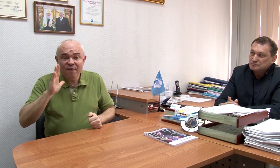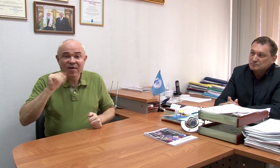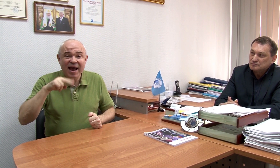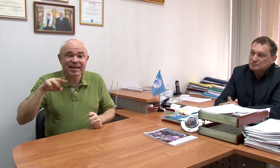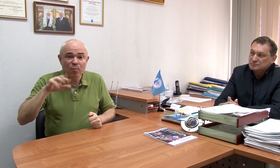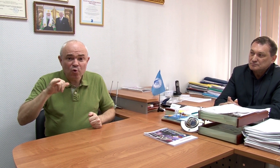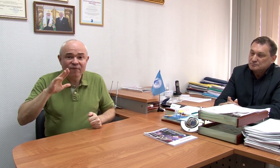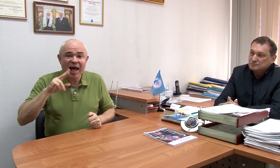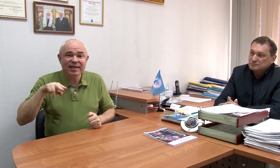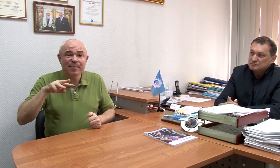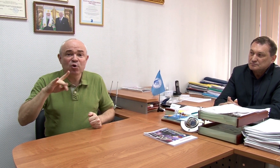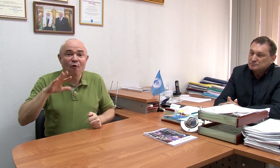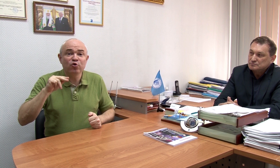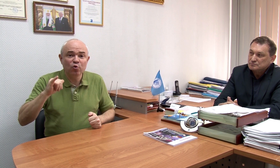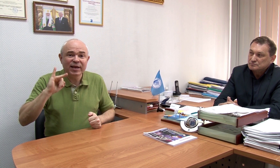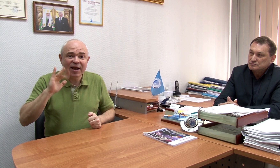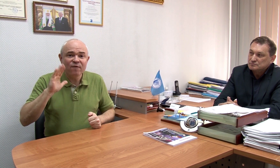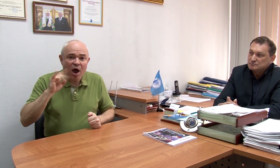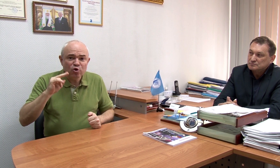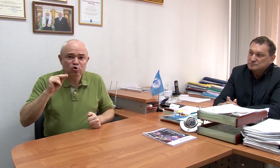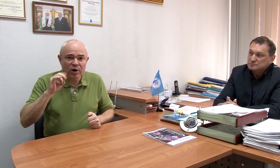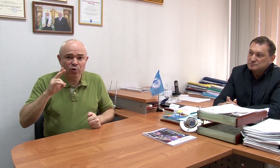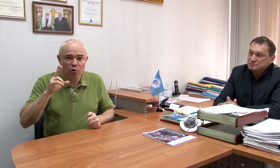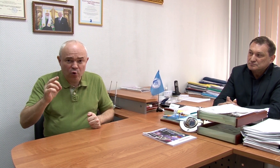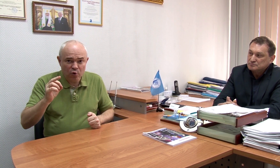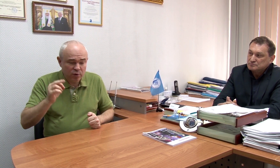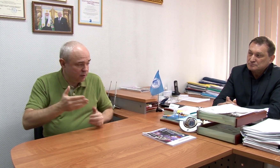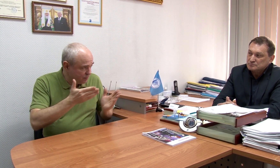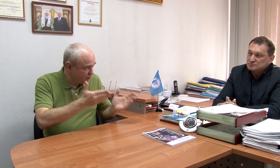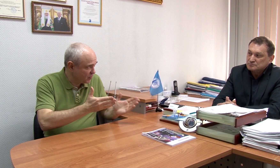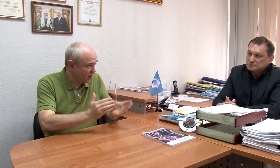Вадиму Владимировичу Иванченко.